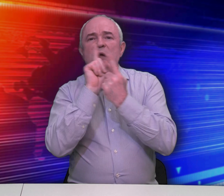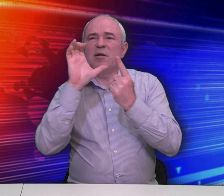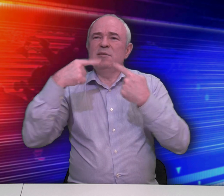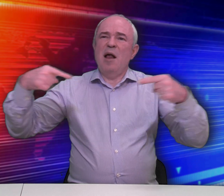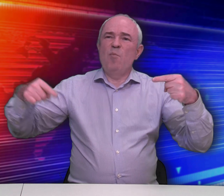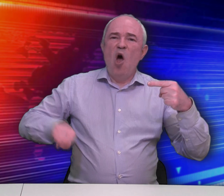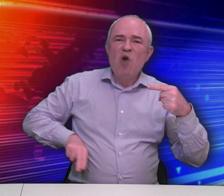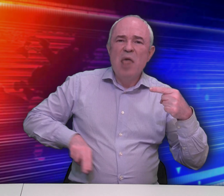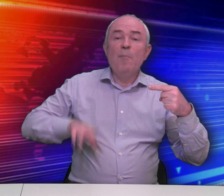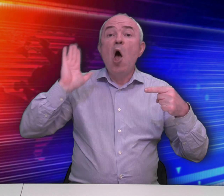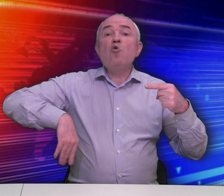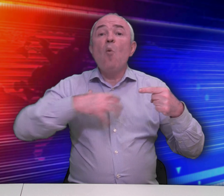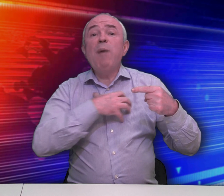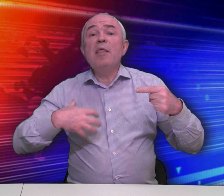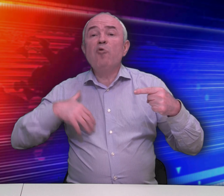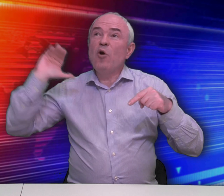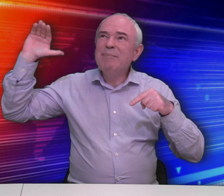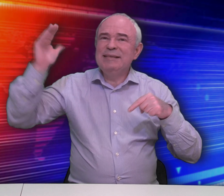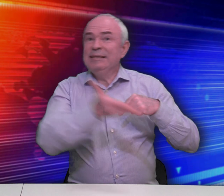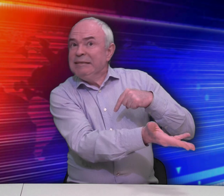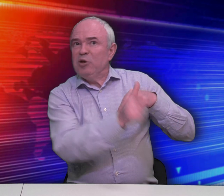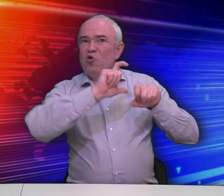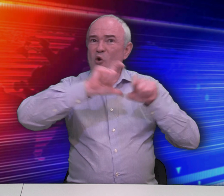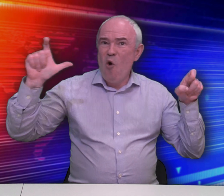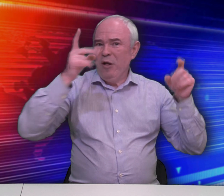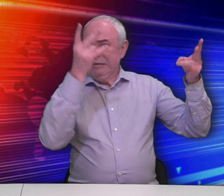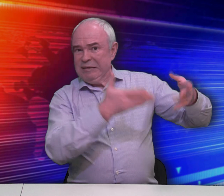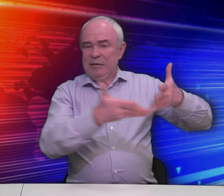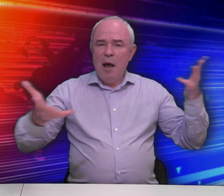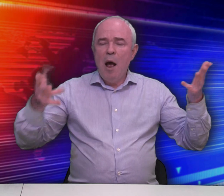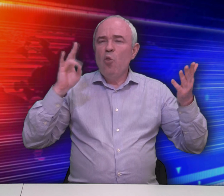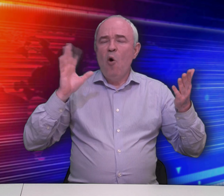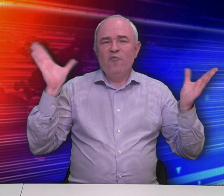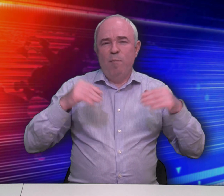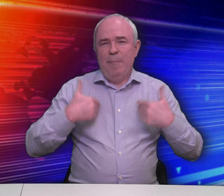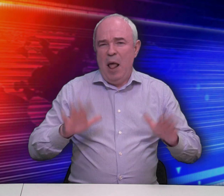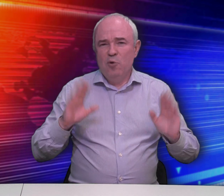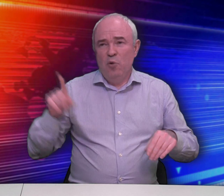в разговорах с начальниками и губернаторами, но все было бесполезно.